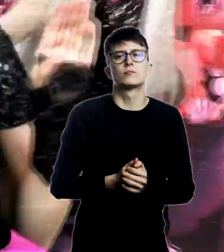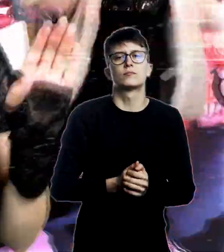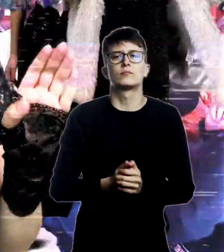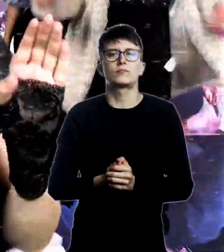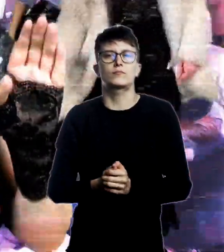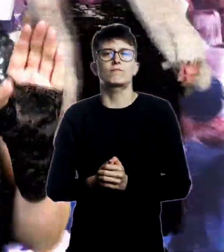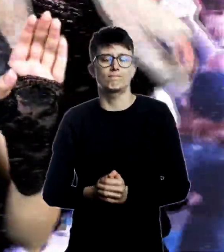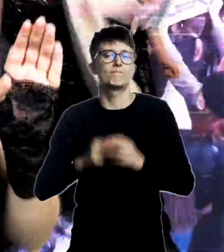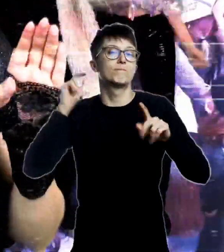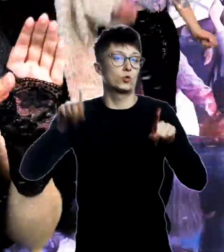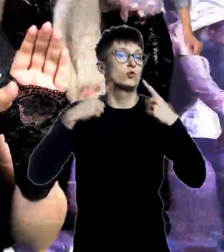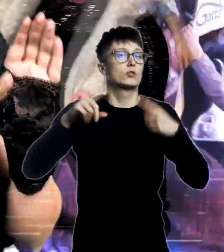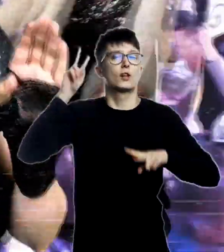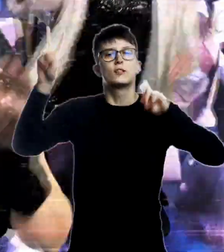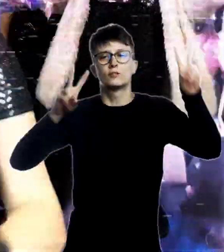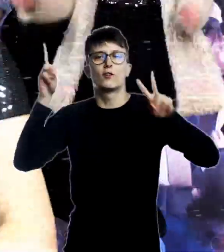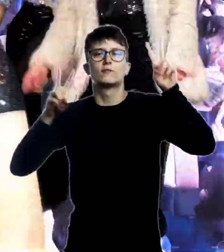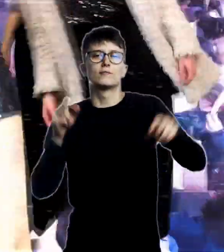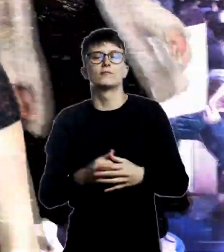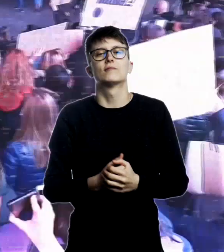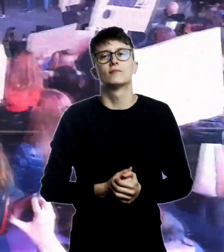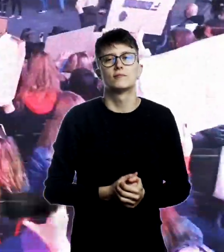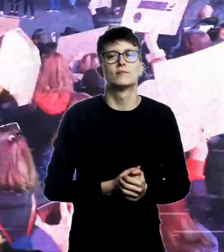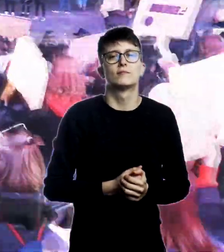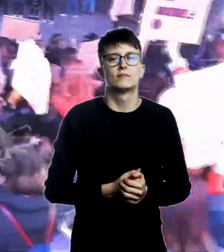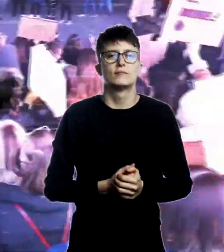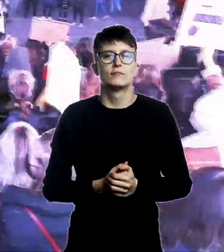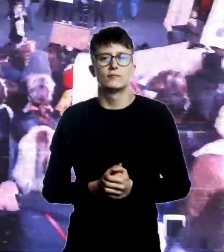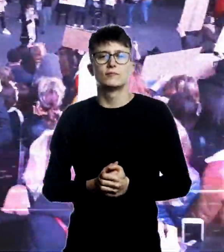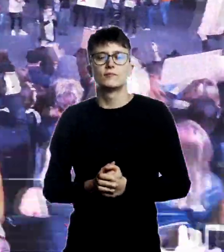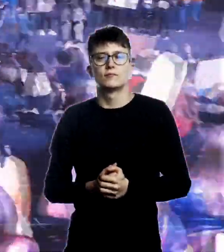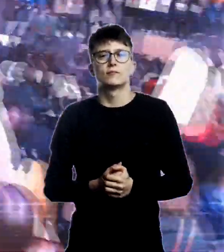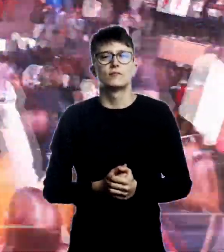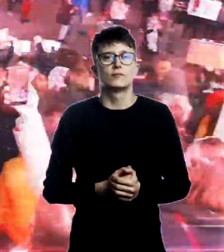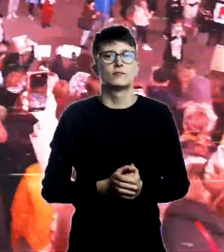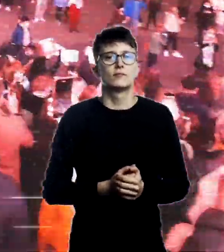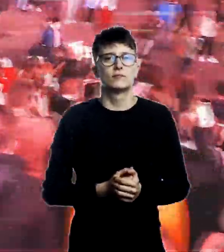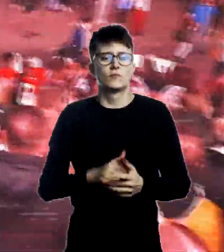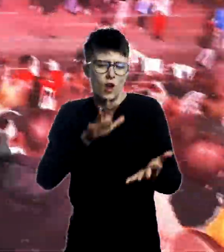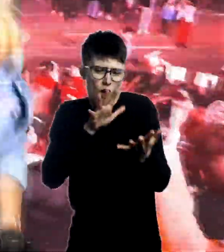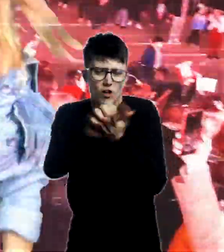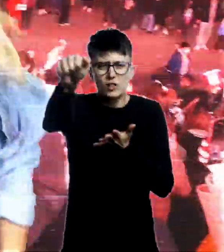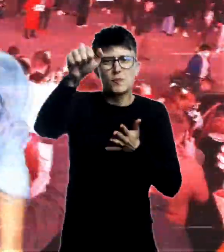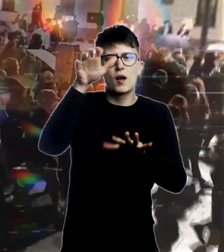[rytmiczna muzyka disco] [w tle]: - Rozjebiemy system!